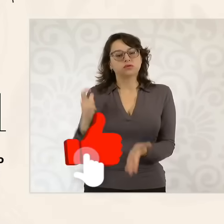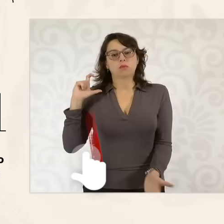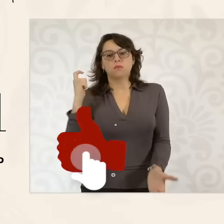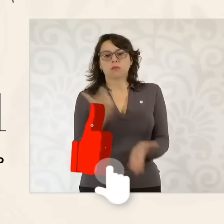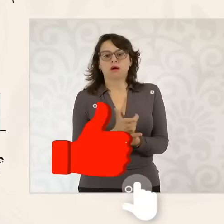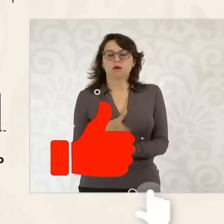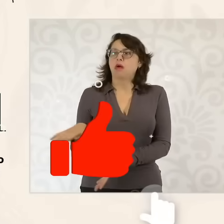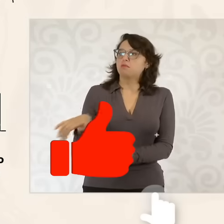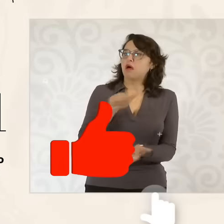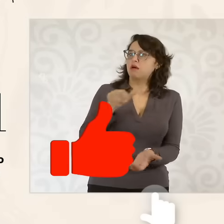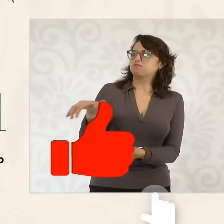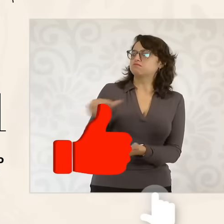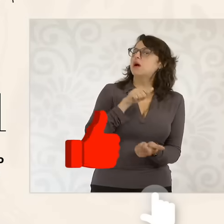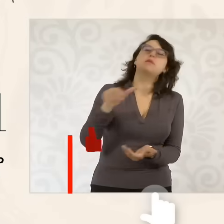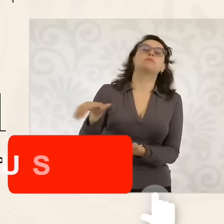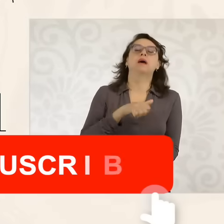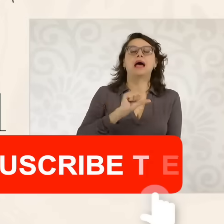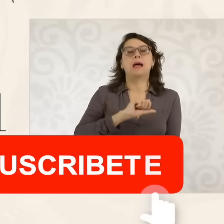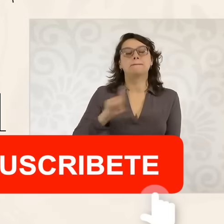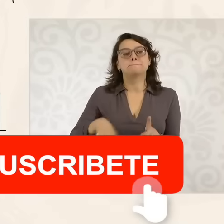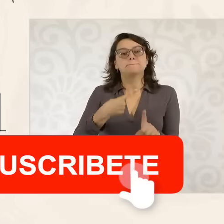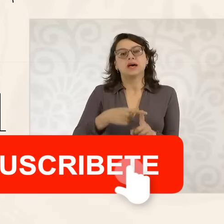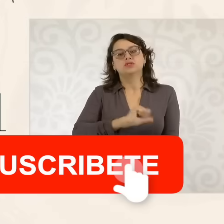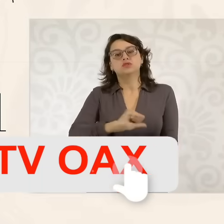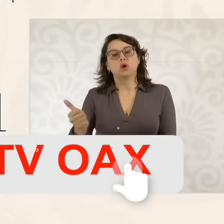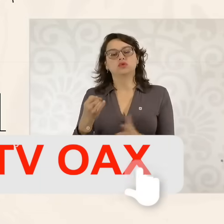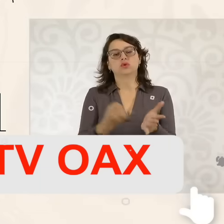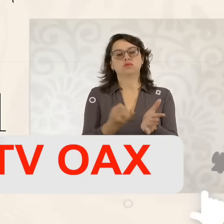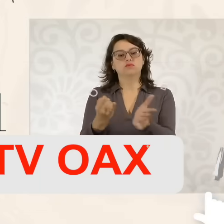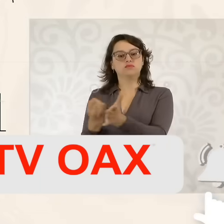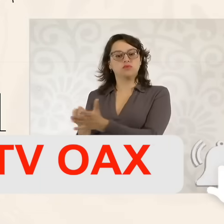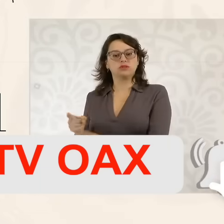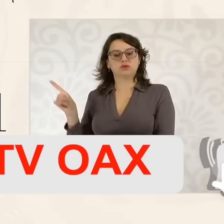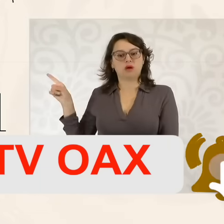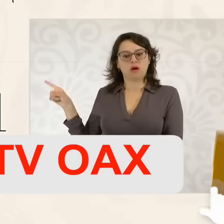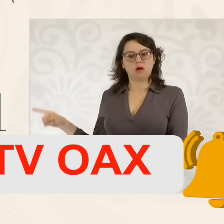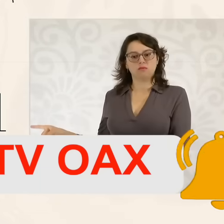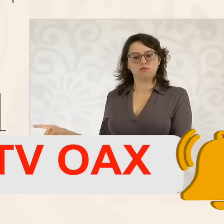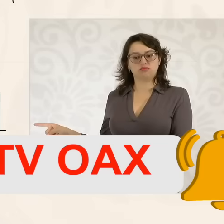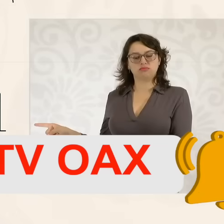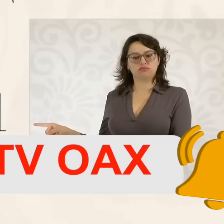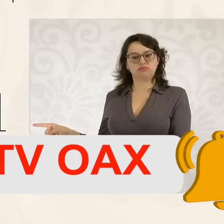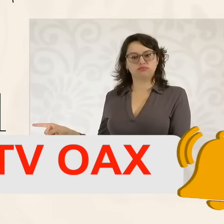más otros eh gravámenes como el derecho de extracción y exploración de hidrocarburos.